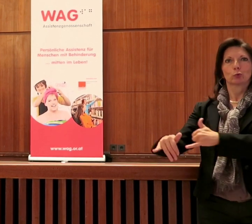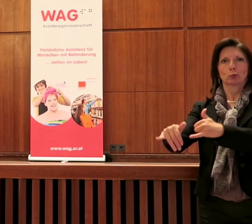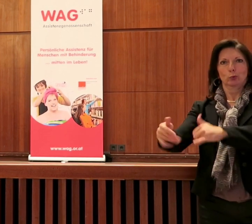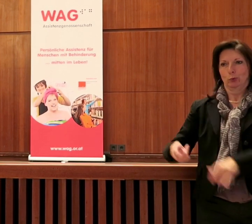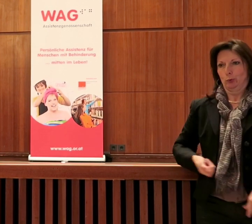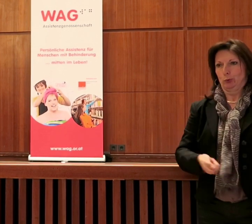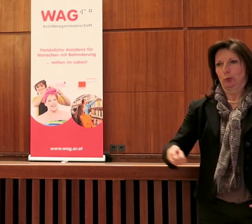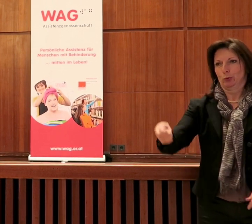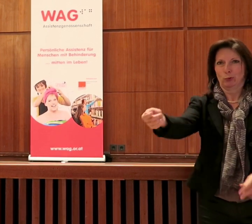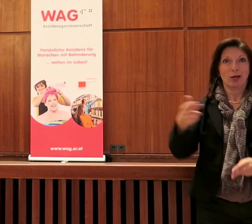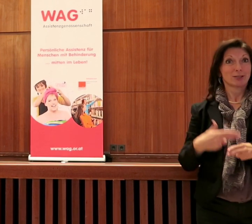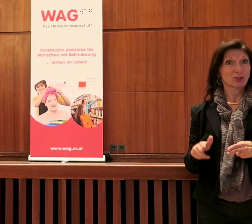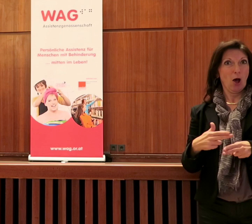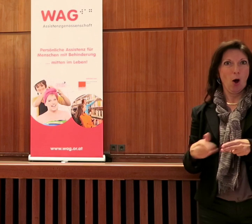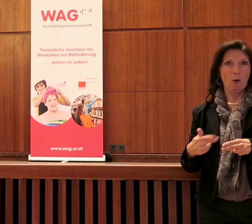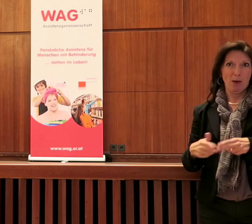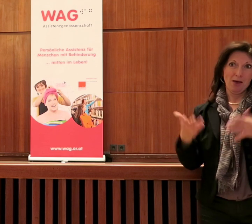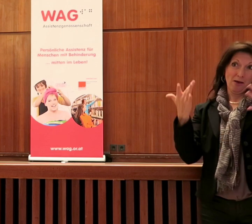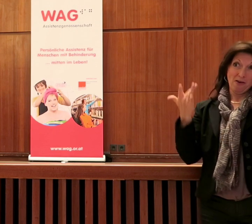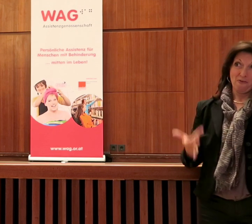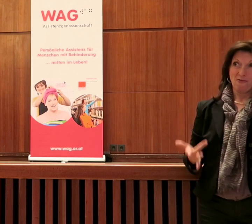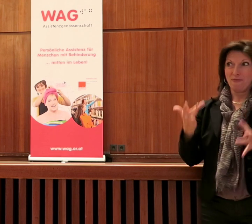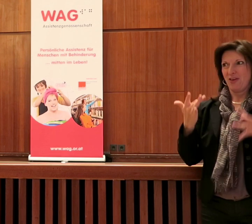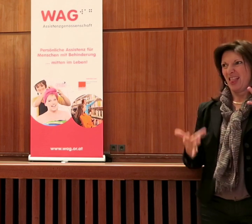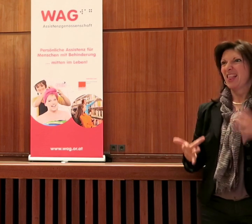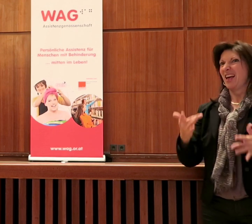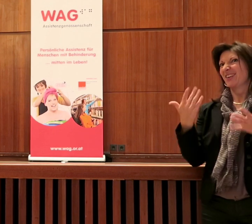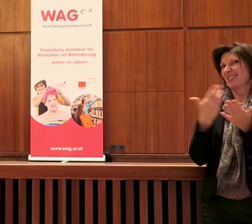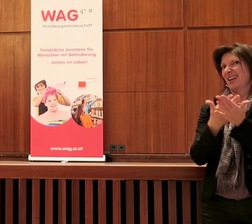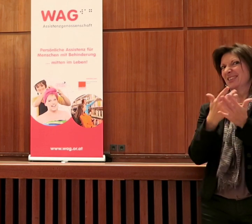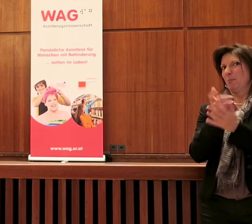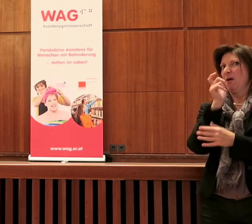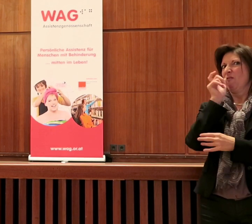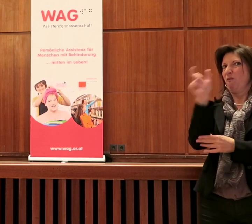Ich glaube, daher kommt der Begriff "Heimkehren". [Lachen]